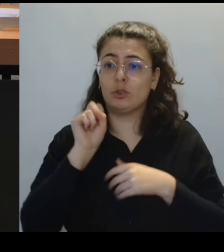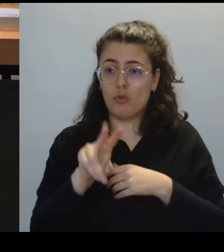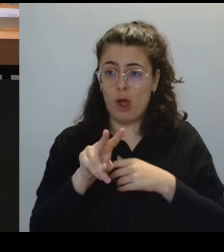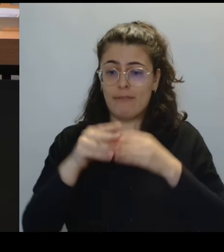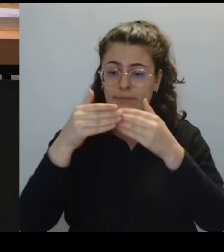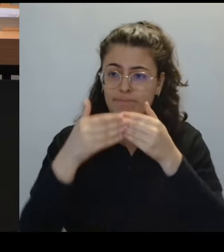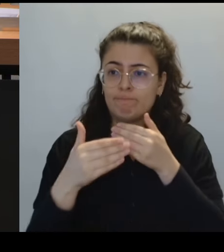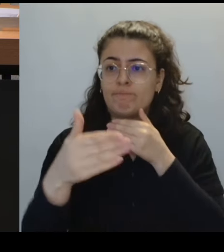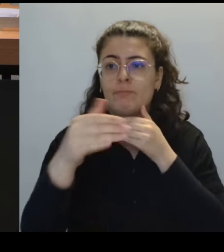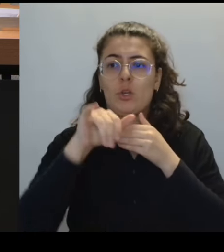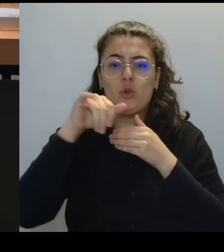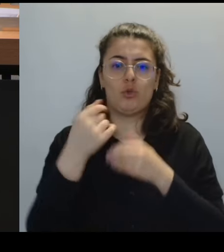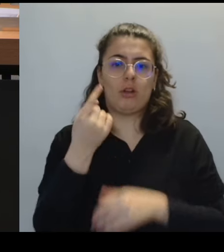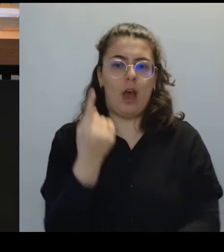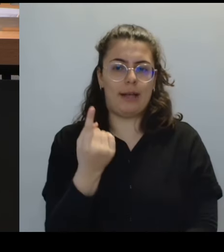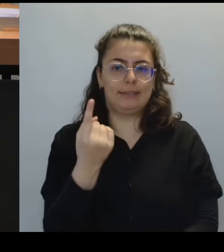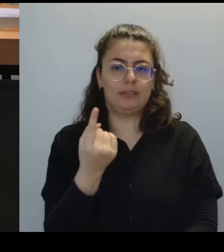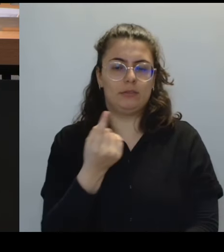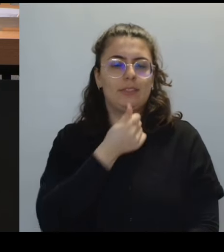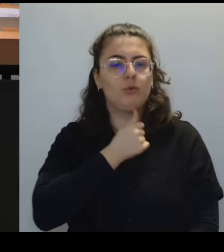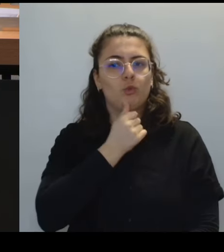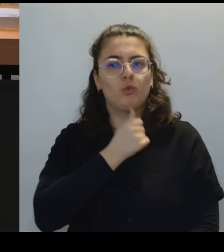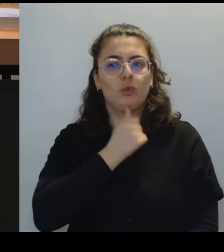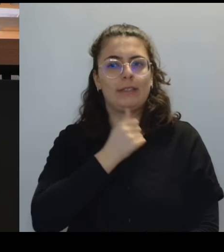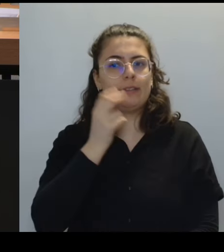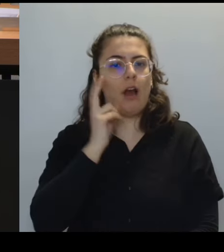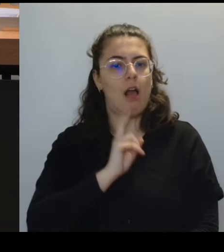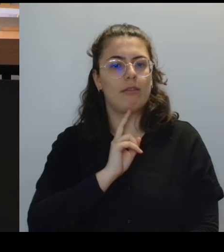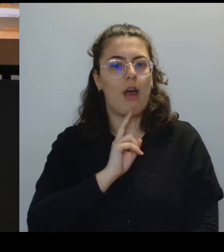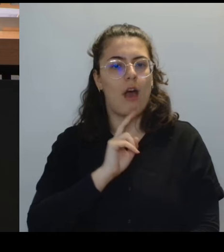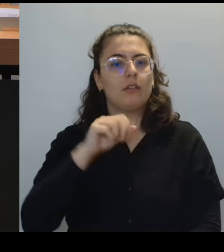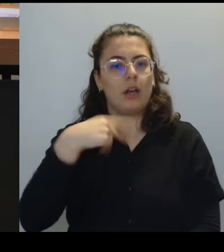Eine J2 danach mit 14 oder 15 ist auch keine Regelleistung